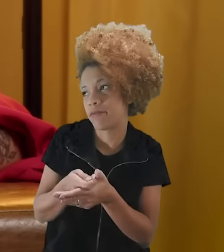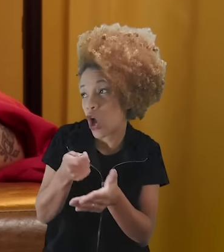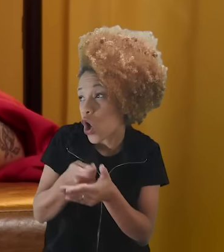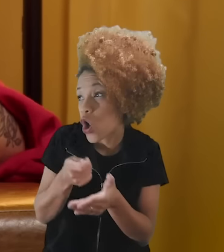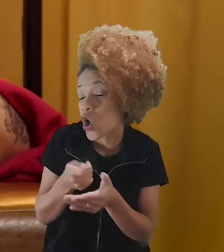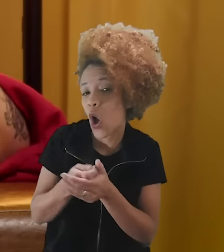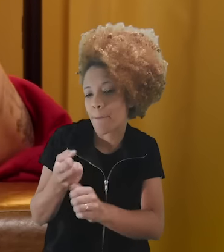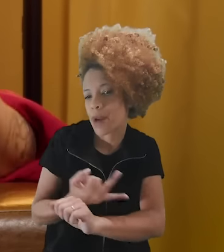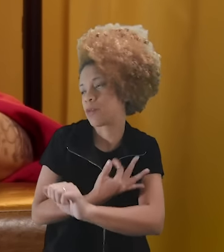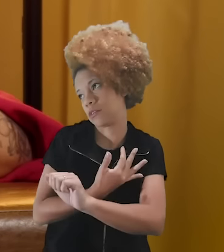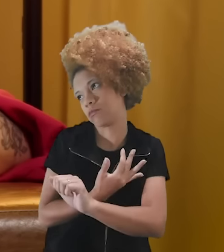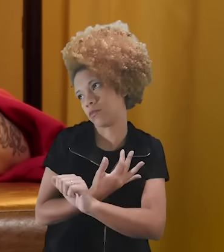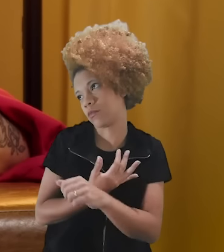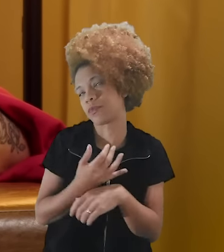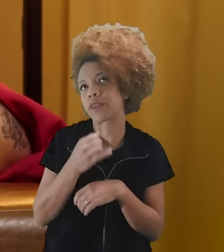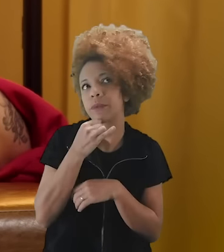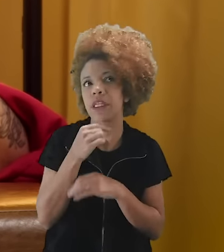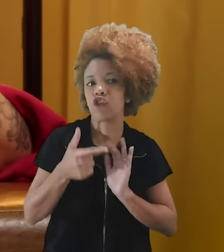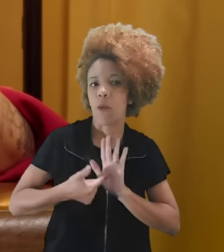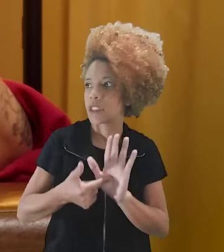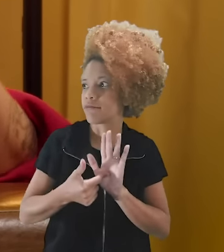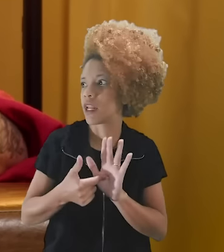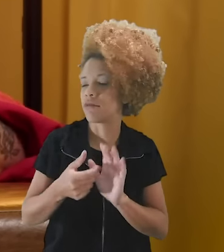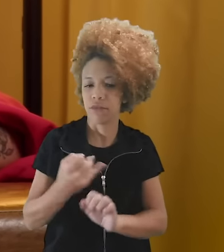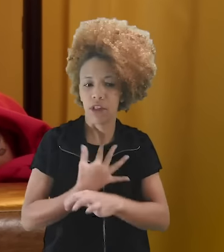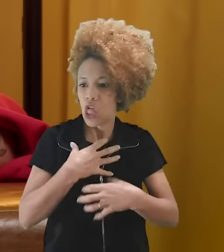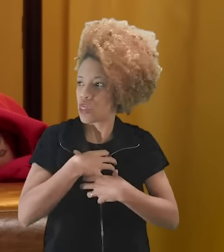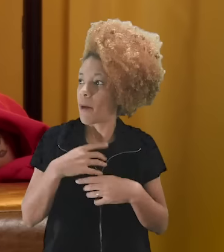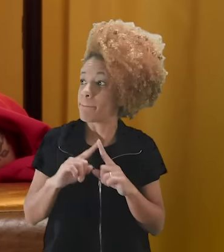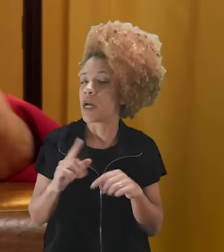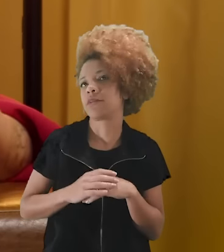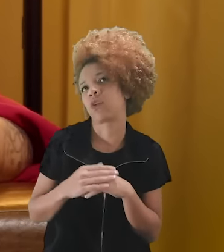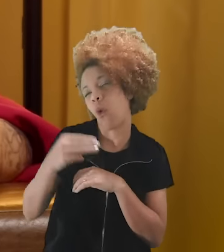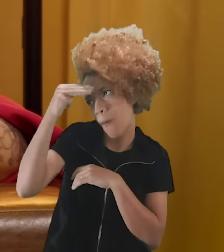público cobra muita emoção né tipo de você trazer esse drama todo e um padrinho meu de narração que